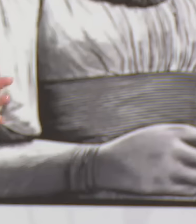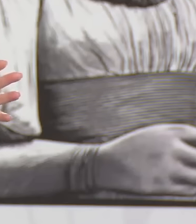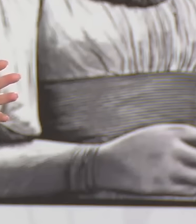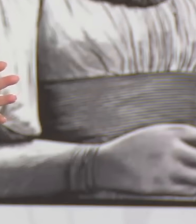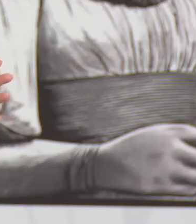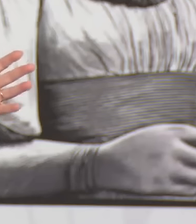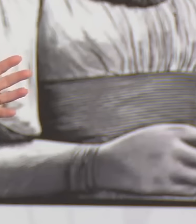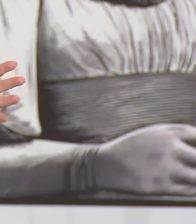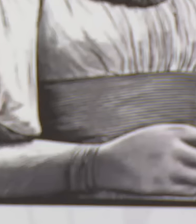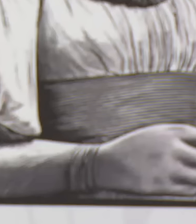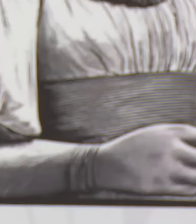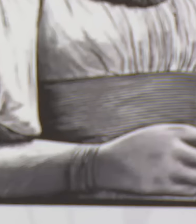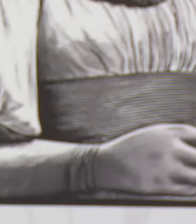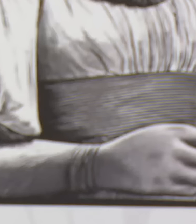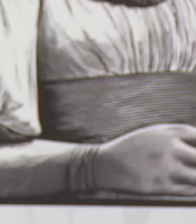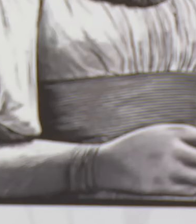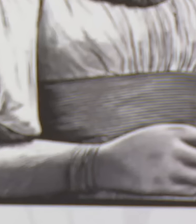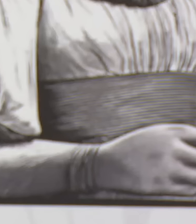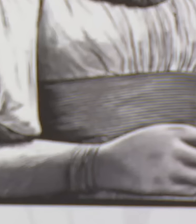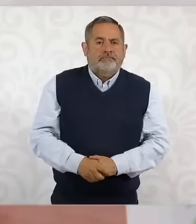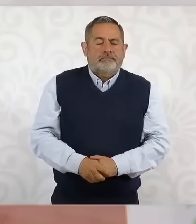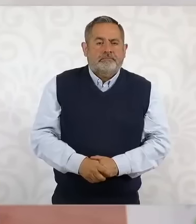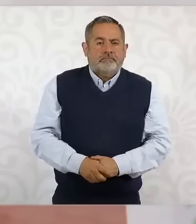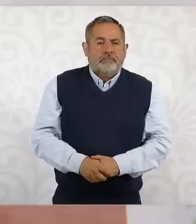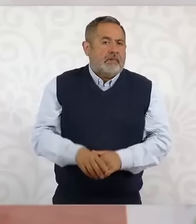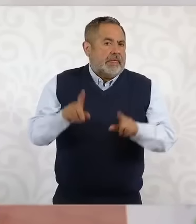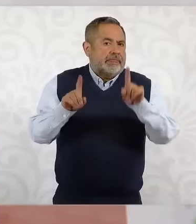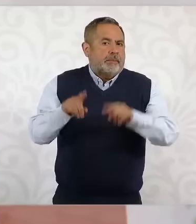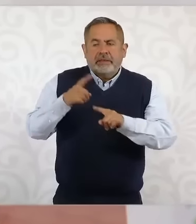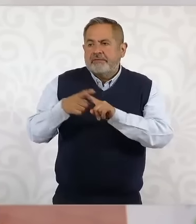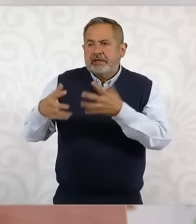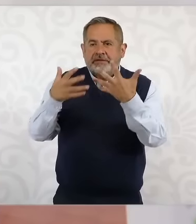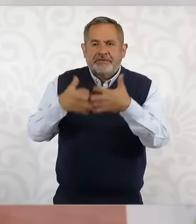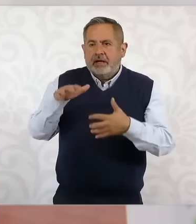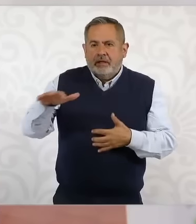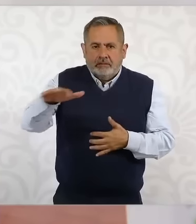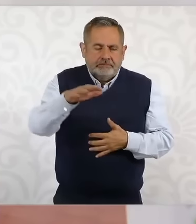Depende de la refinería, ¿no? No es lo mismo para cualquiera. Tienen que hacerse las mediciones,